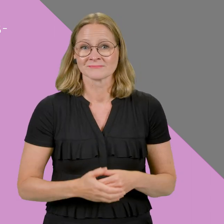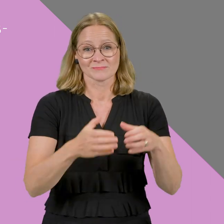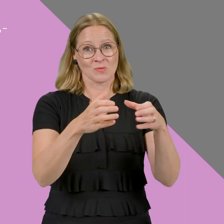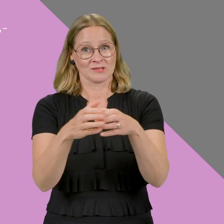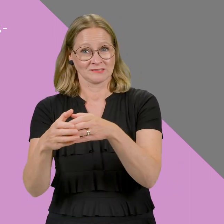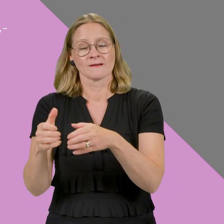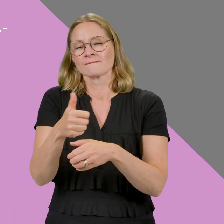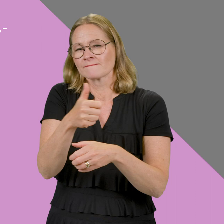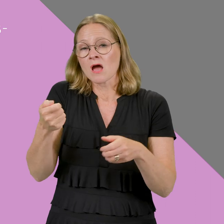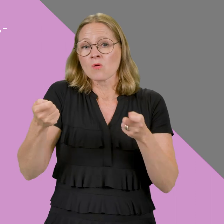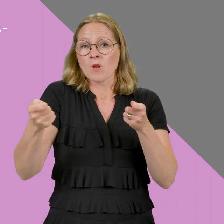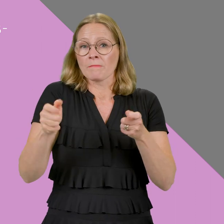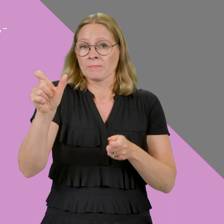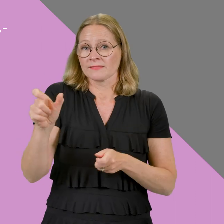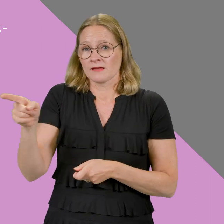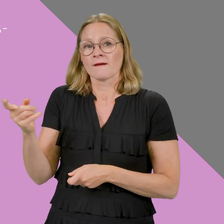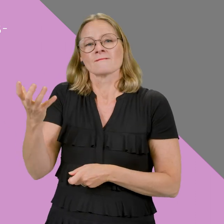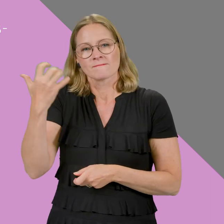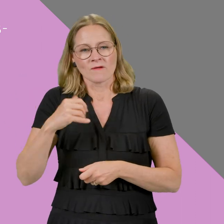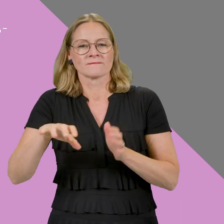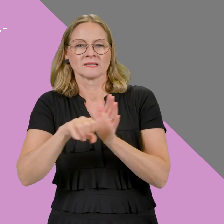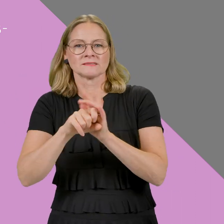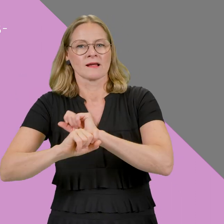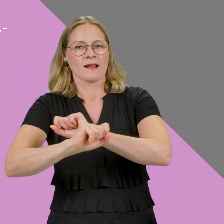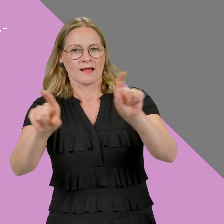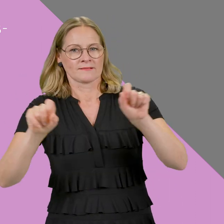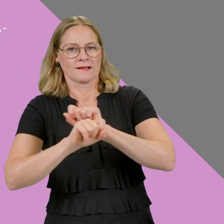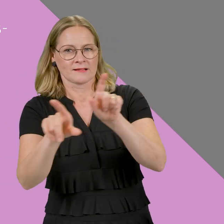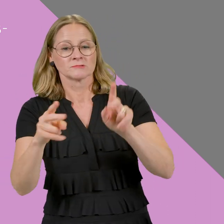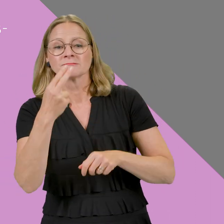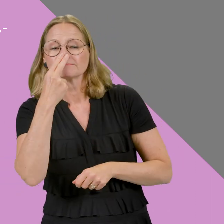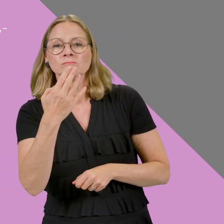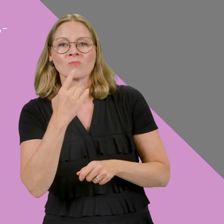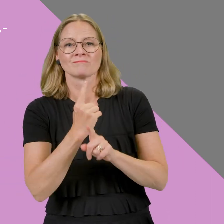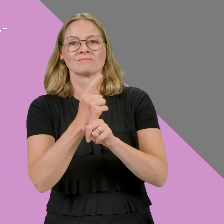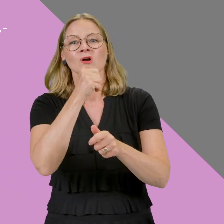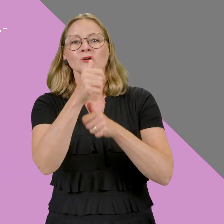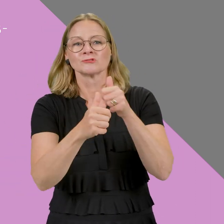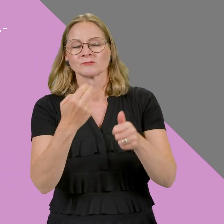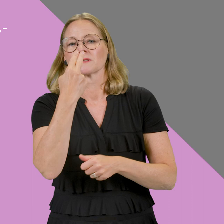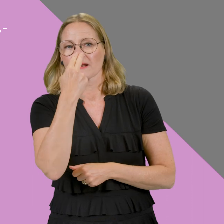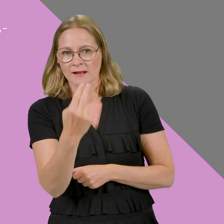Yhteisössä vain ylläpitäjät voivat lähettää viestejä ja nähdä kaikki osallistujat.